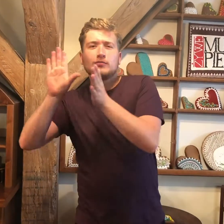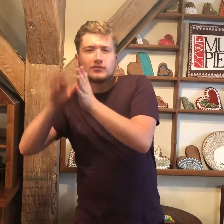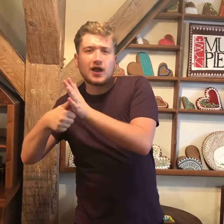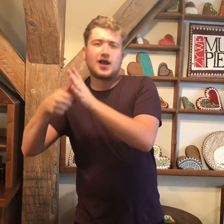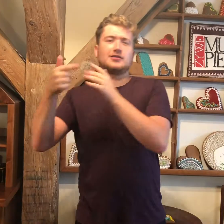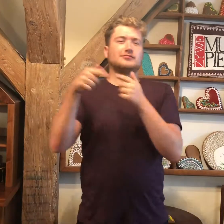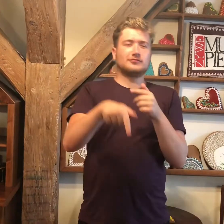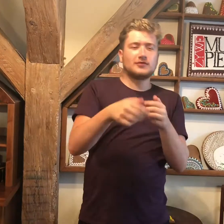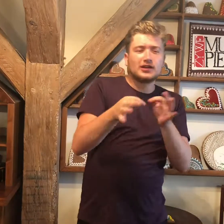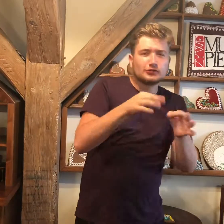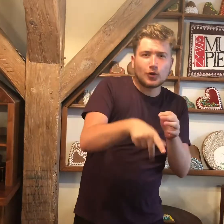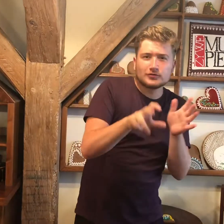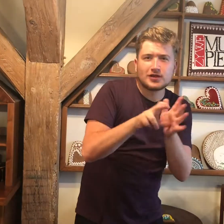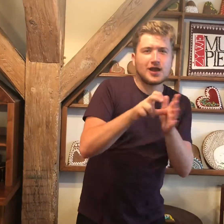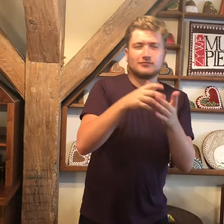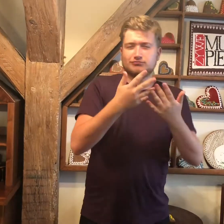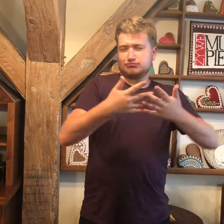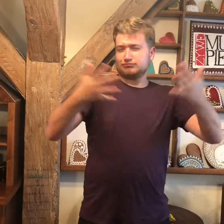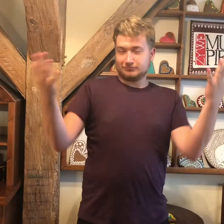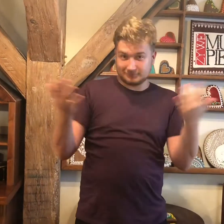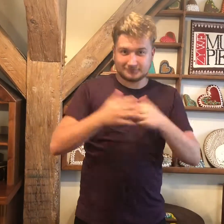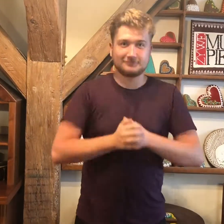i historię miasta.